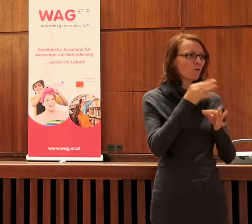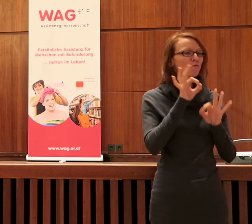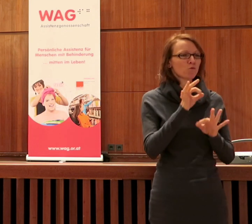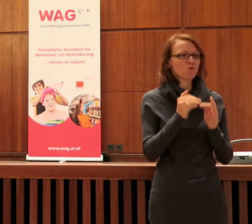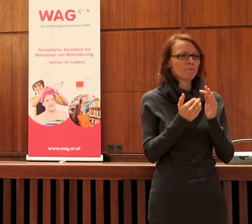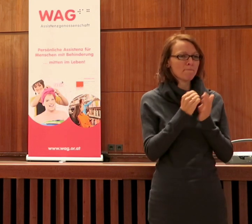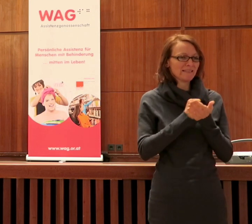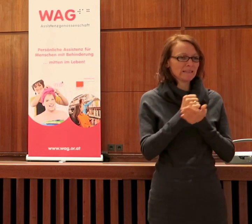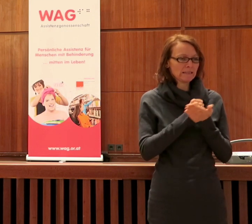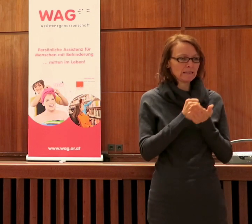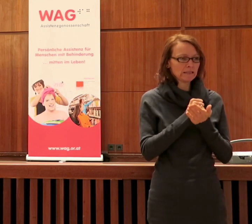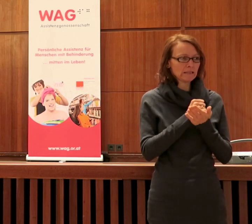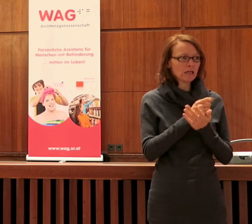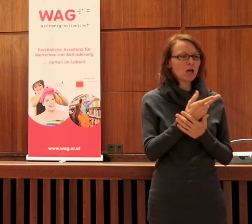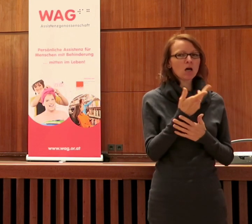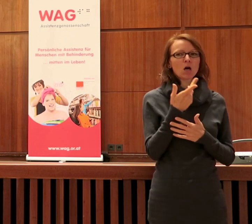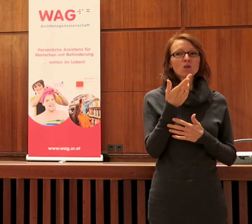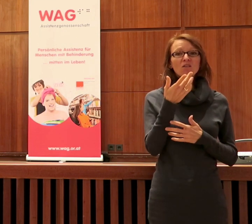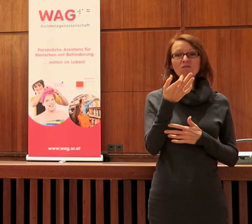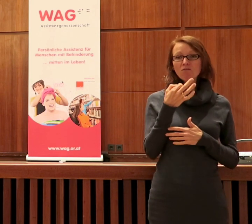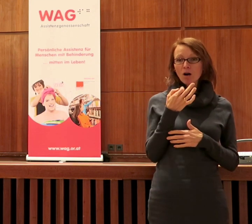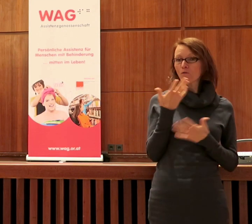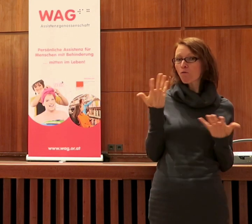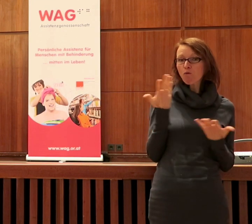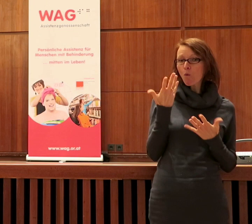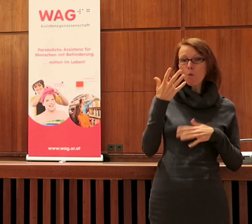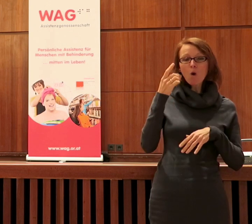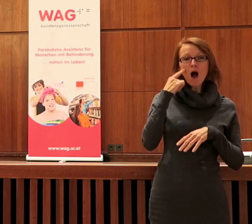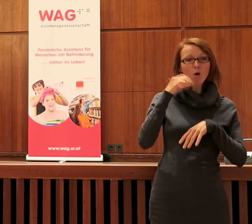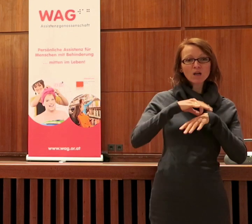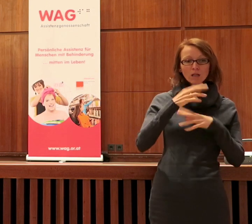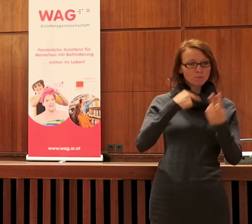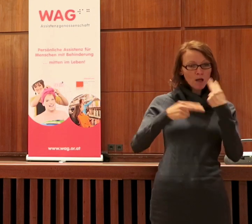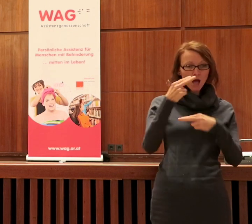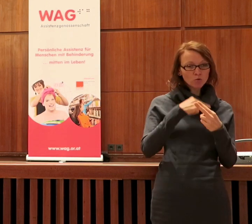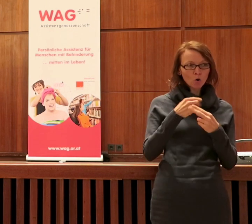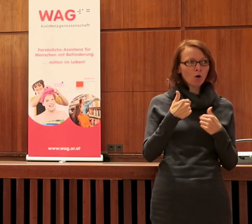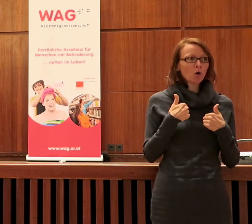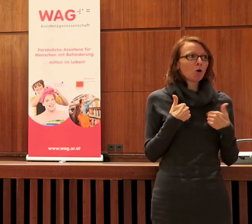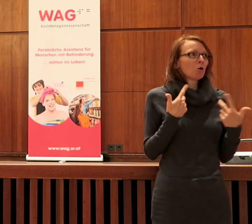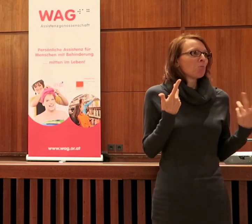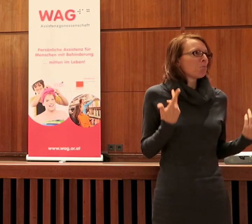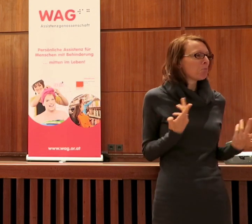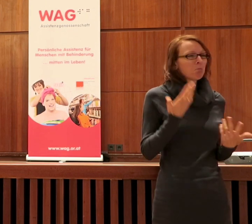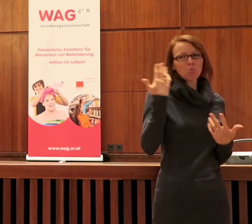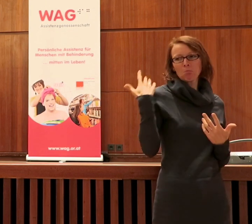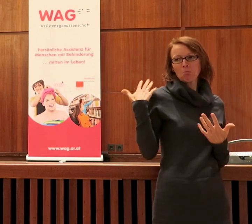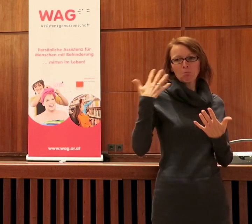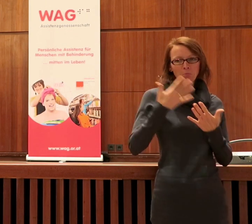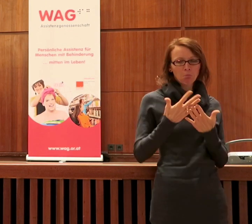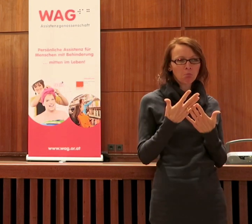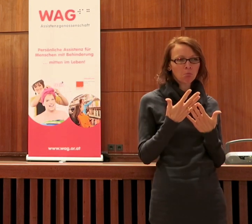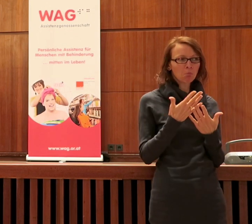"Na, bei welchem Augenarzt waren Sie denn bis jetzt in Behandlung?" Sag ich: "Jetzt eigentlich schon seit ein paar Jahren." Na, was hab ich denn für eine Krankheit?